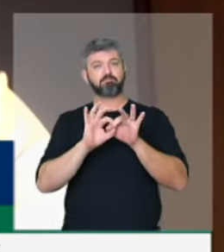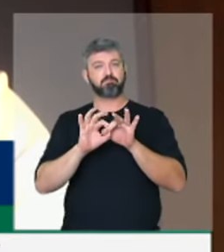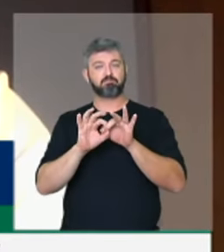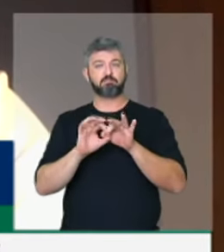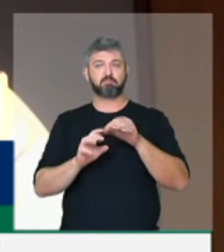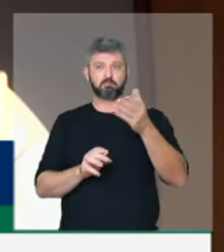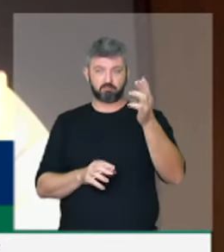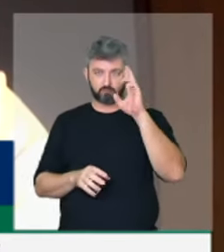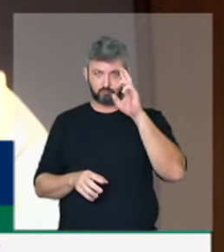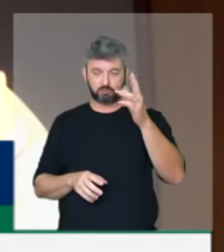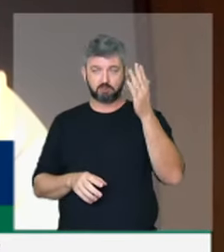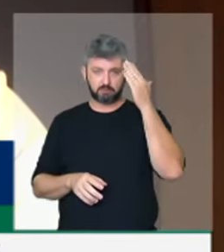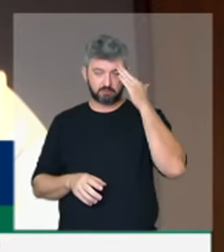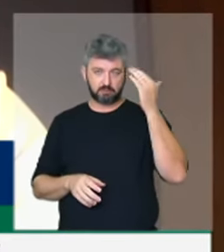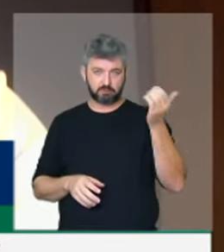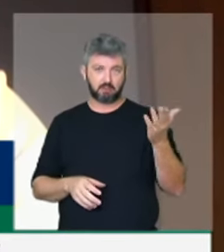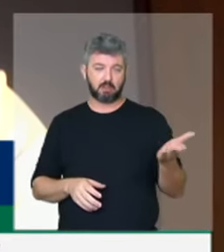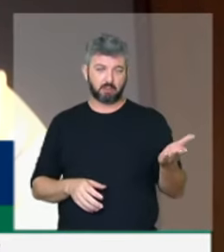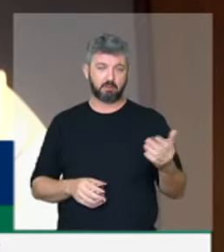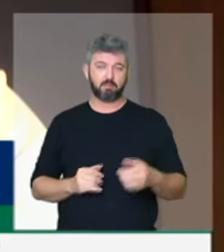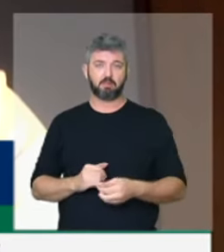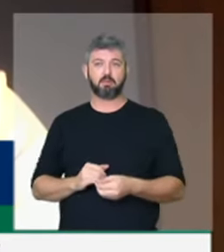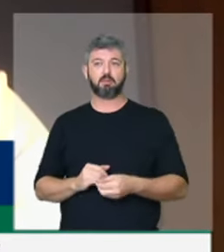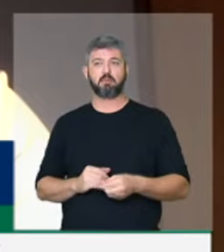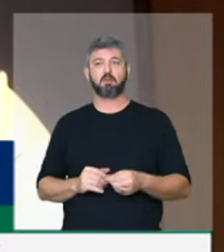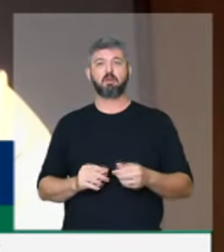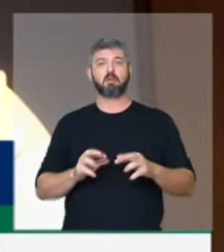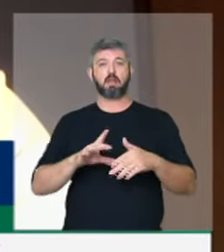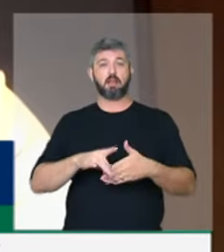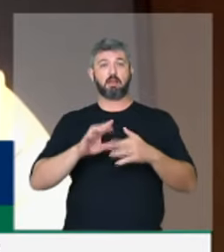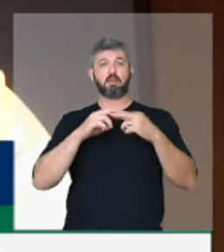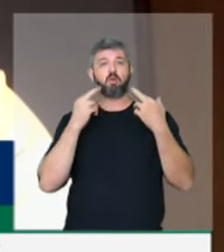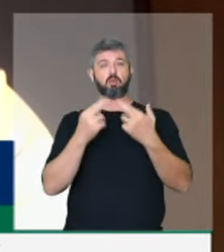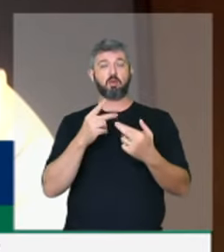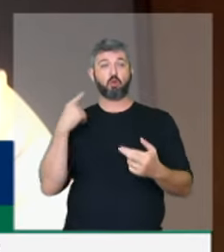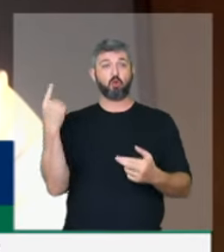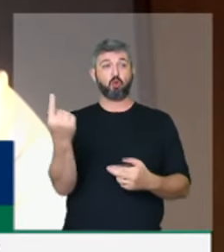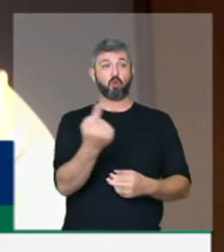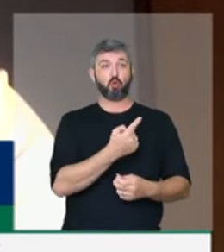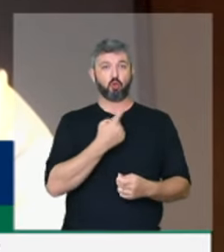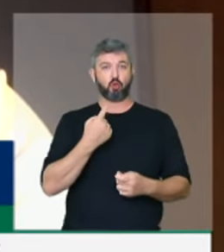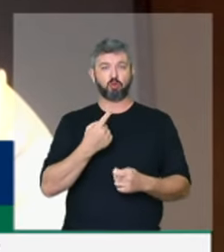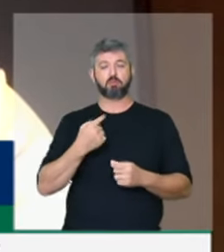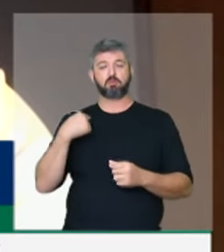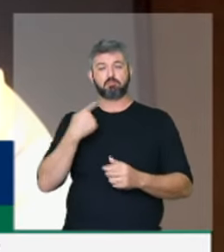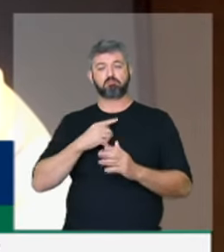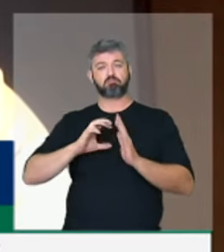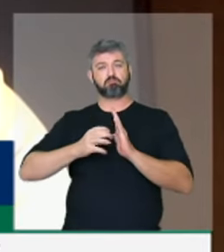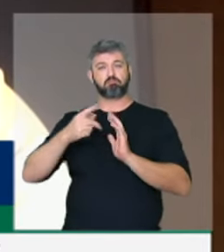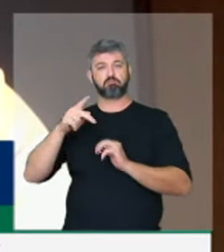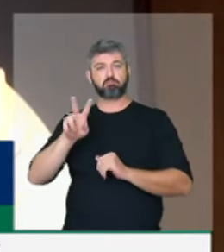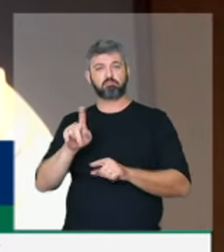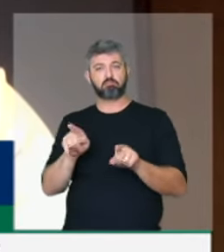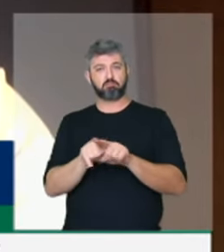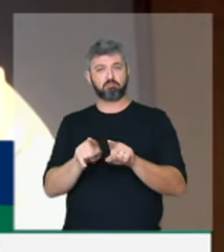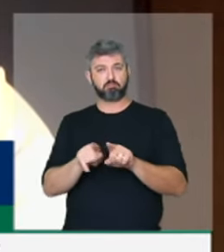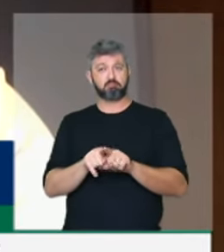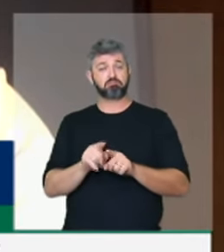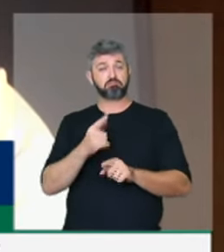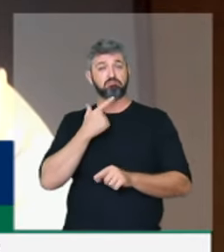REUNIÃO DE LÍDERES. E TODOS NÓS E O PARTIDO VERDE ESTÁ DISPOSTO A COOPERAR NESSE ESFORÇO DAQUI PARA FRENTE